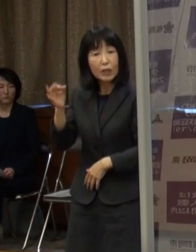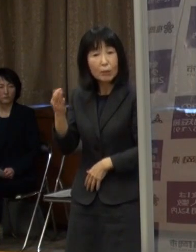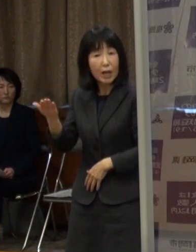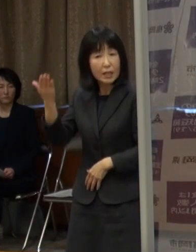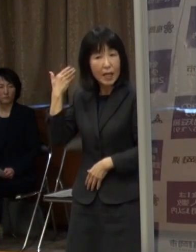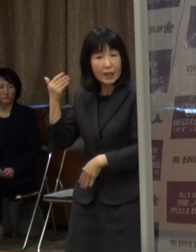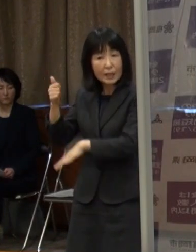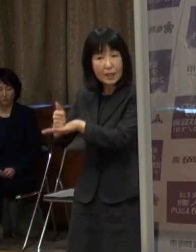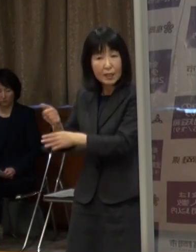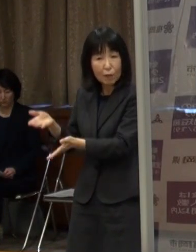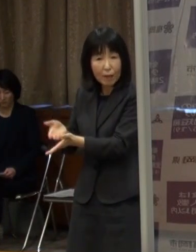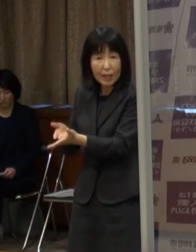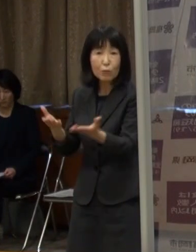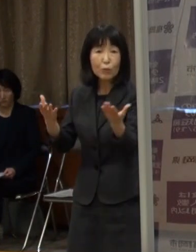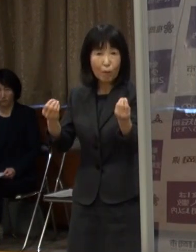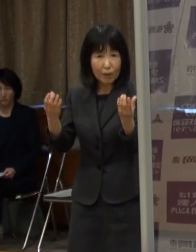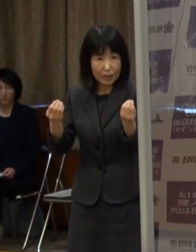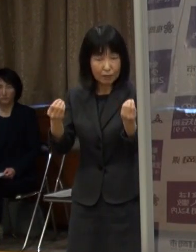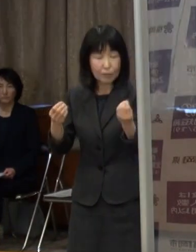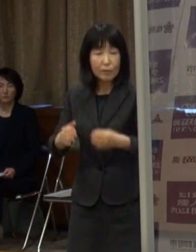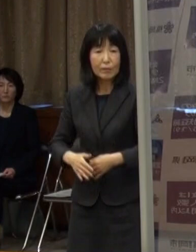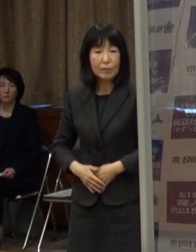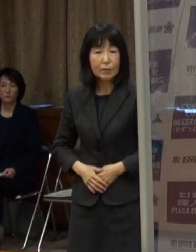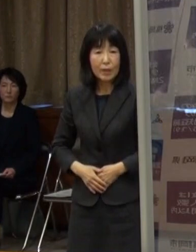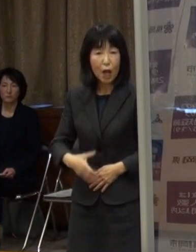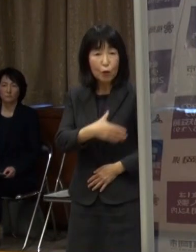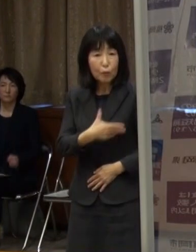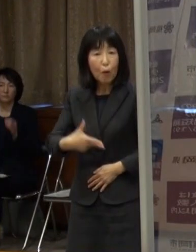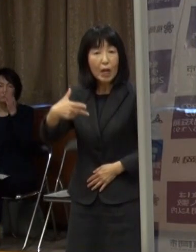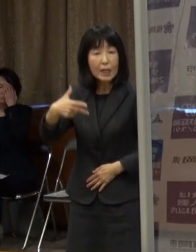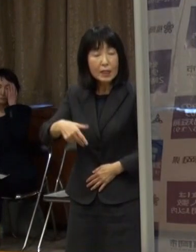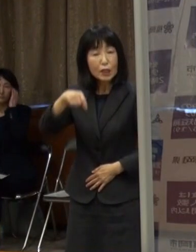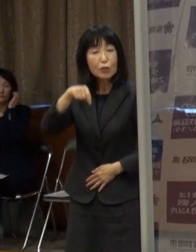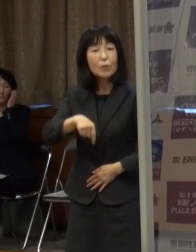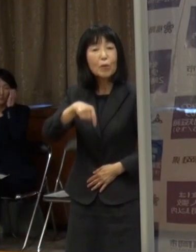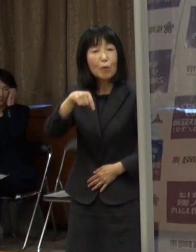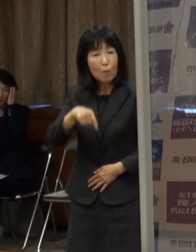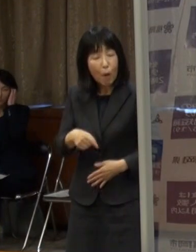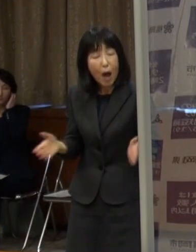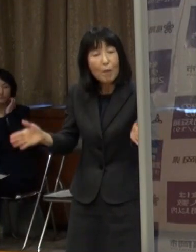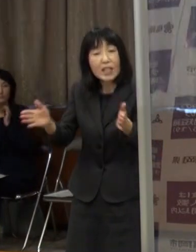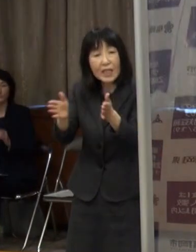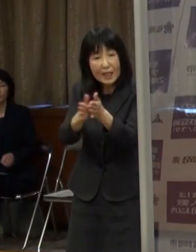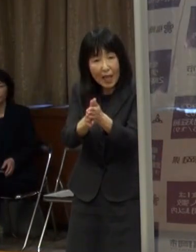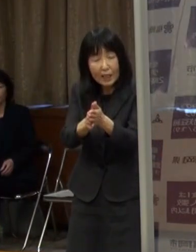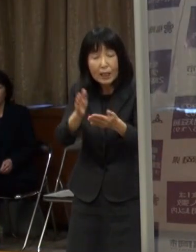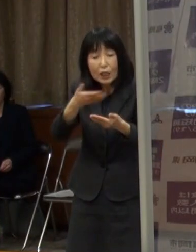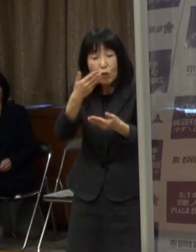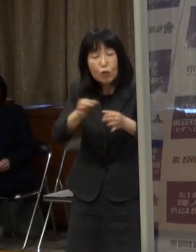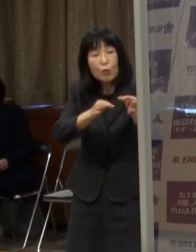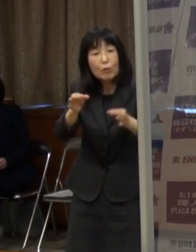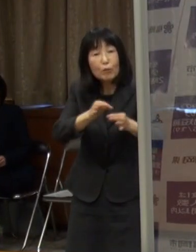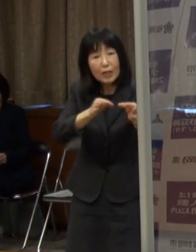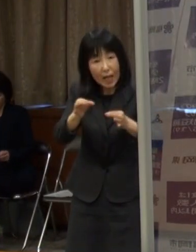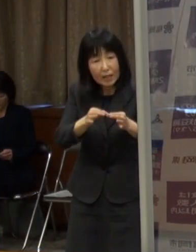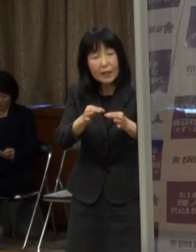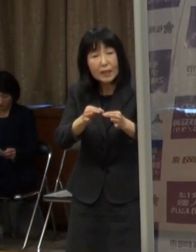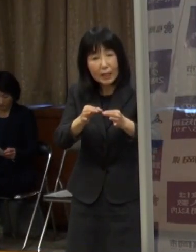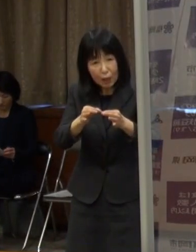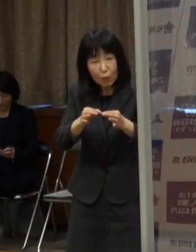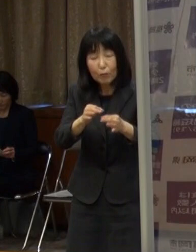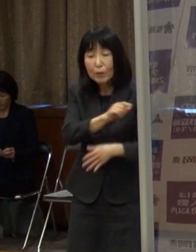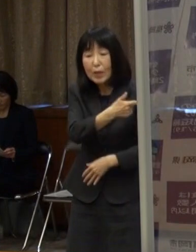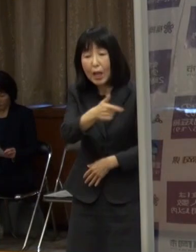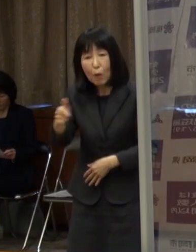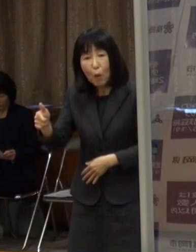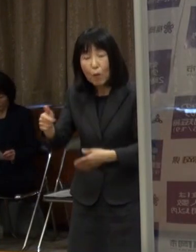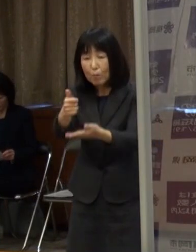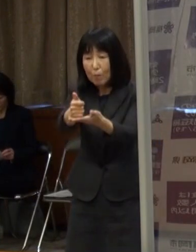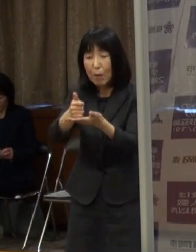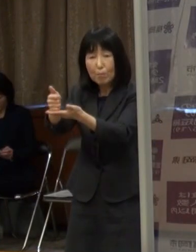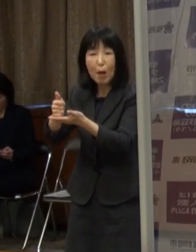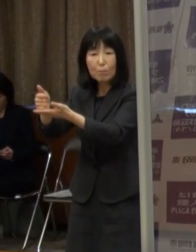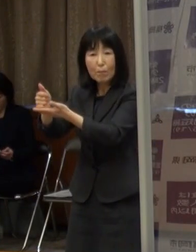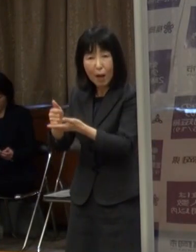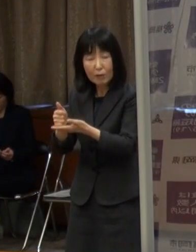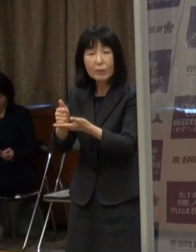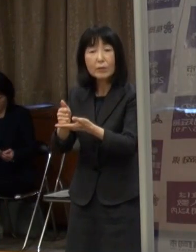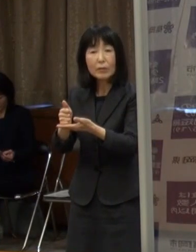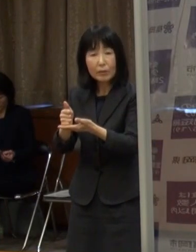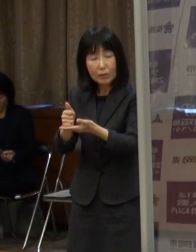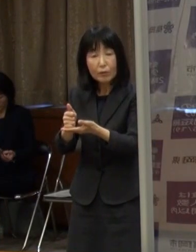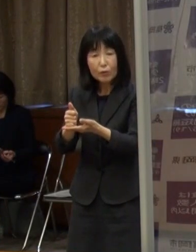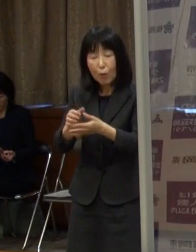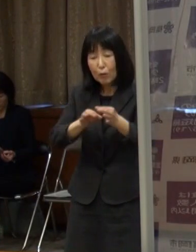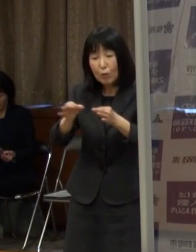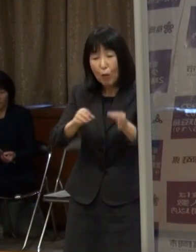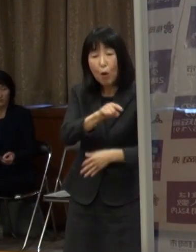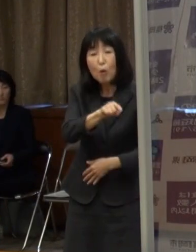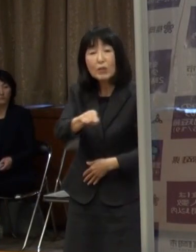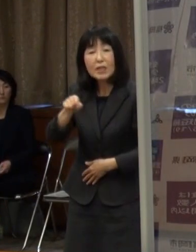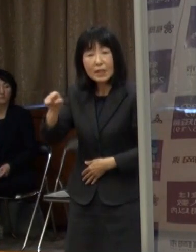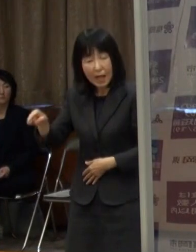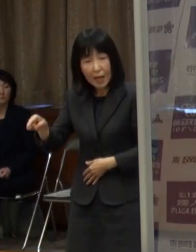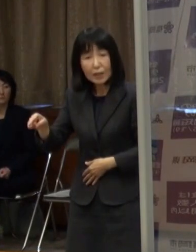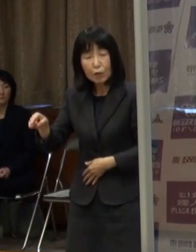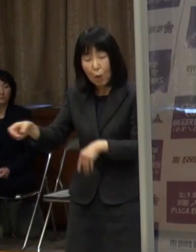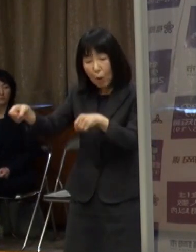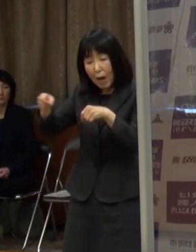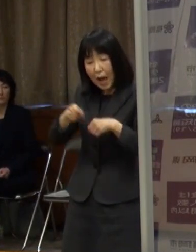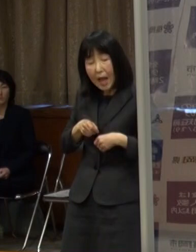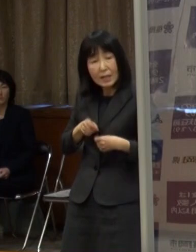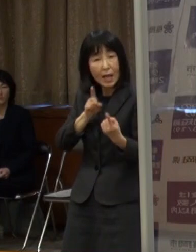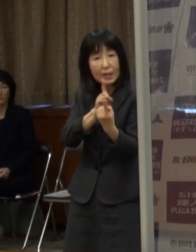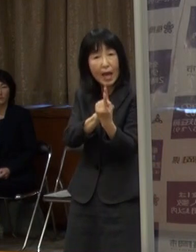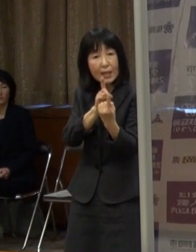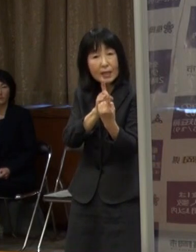また 福岡市としても併せて飲食店や小売店など お客さんがいらっしゃるような場所の感染対策のサポートをし